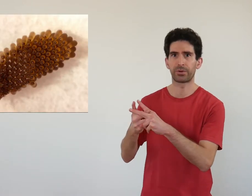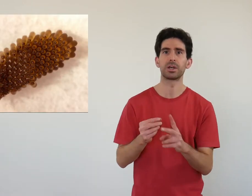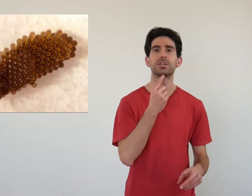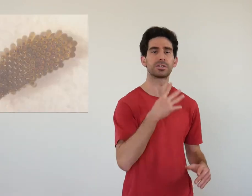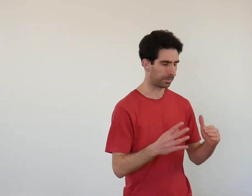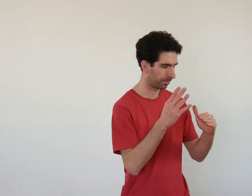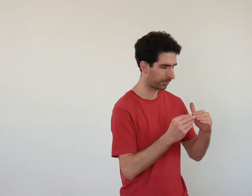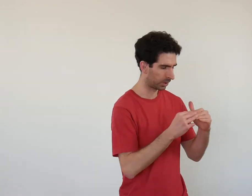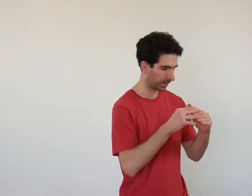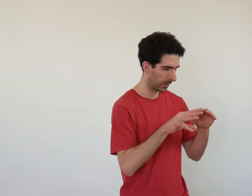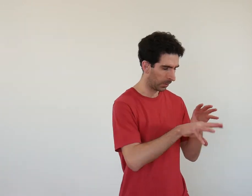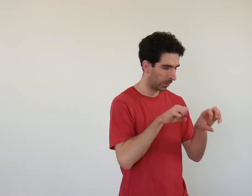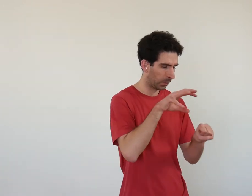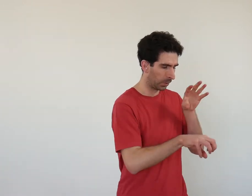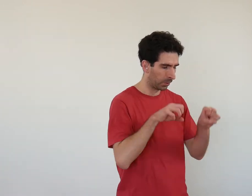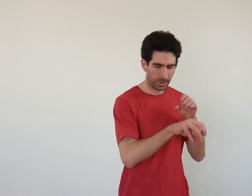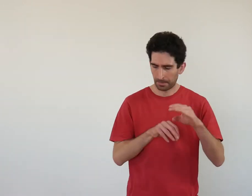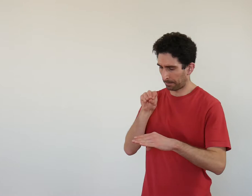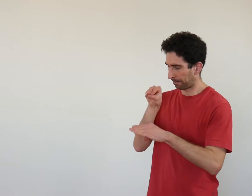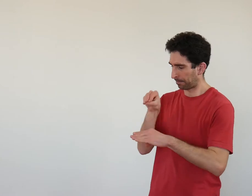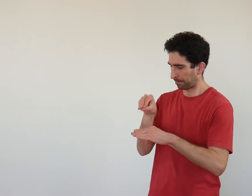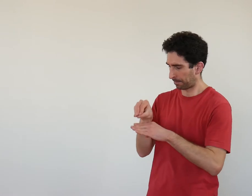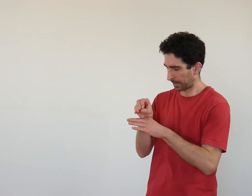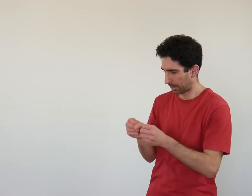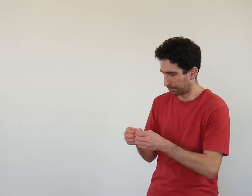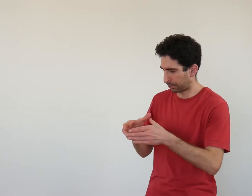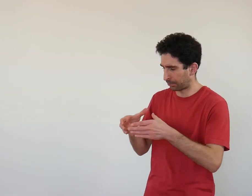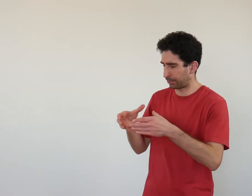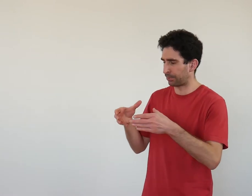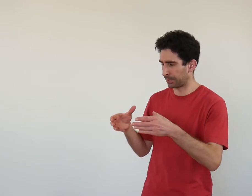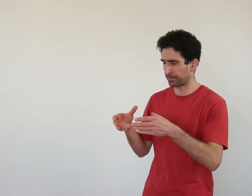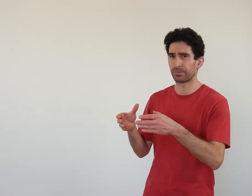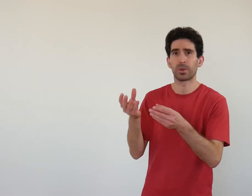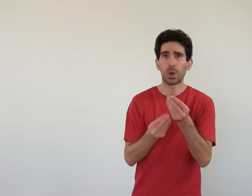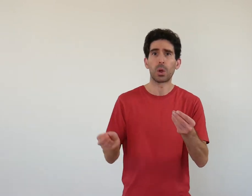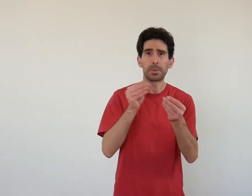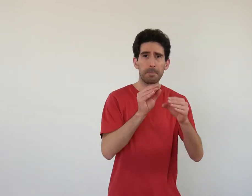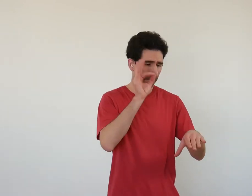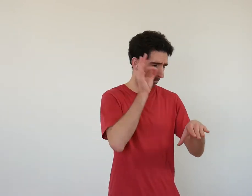Elles prennent des protéines du sang pour nourrir leurs oeufs et assurer leur développement. En plus,